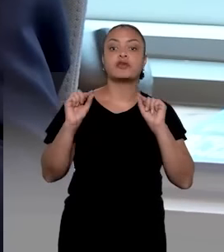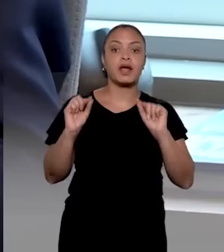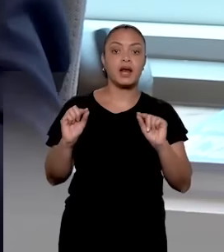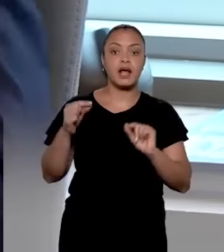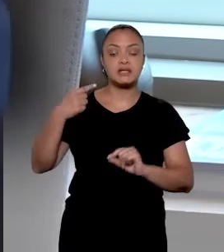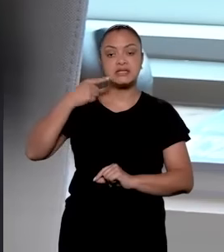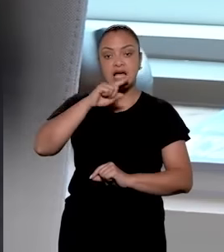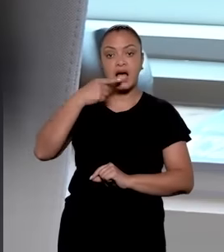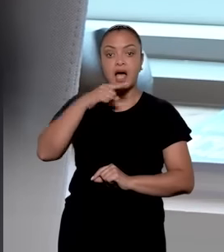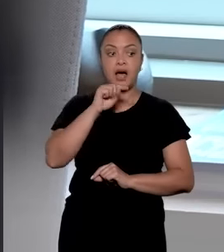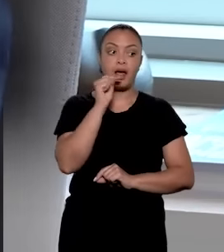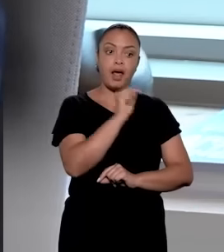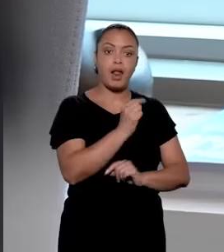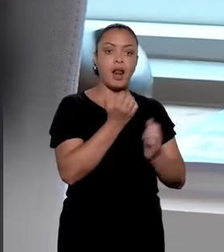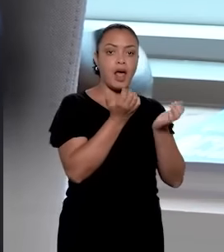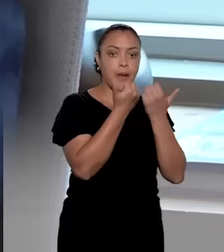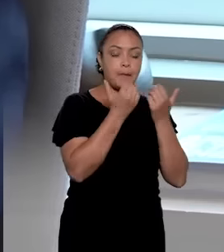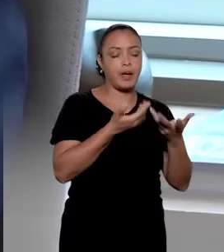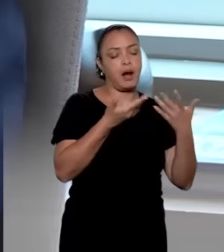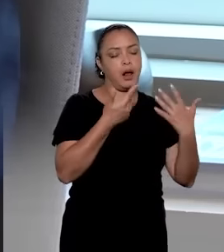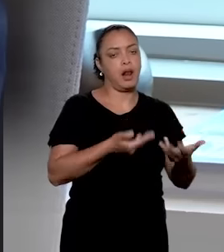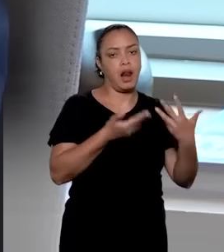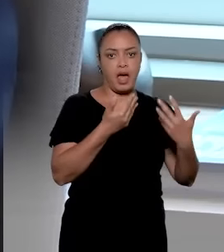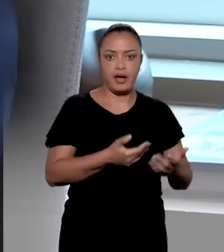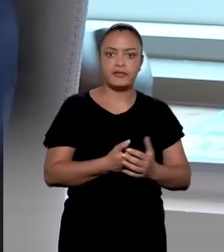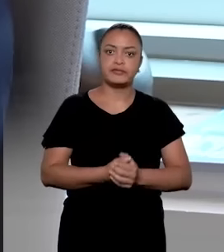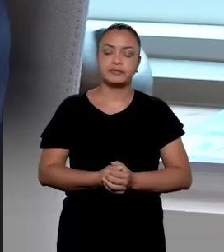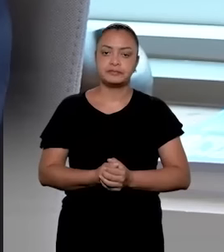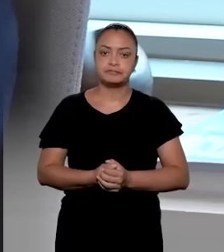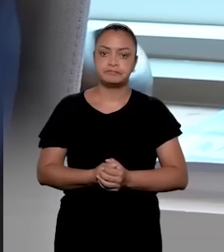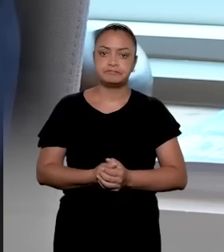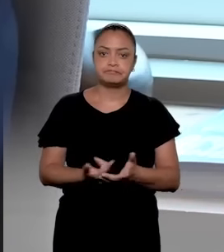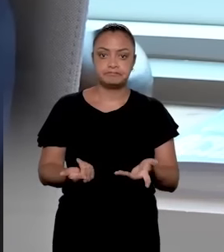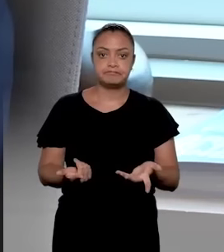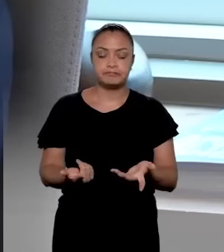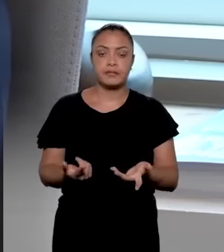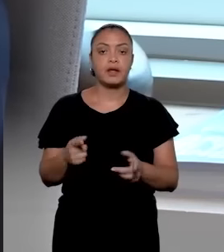à cana que a logística é muito mais leve. Então, está explodindo também a produção de milho.